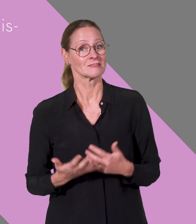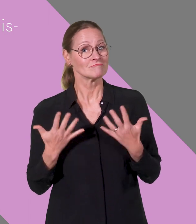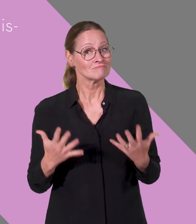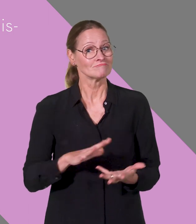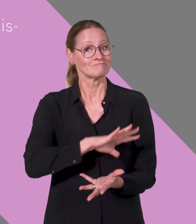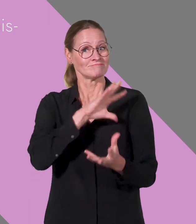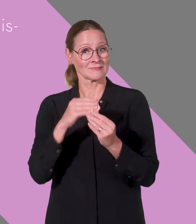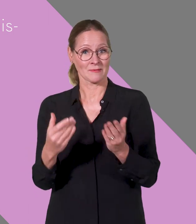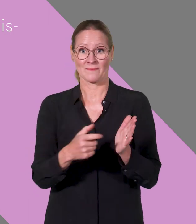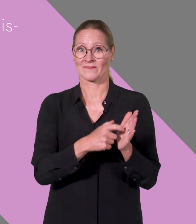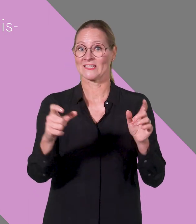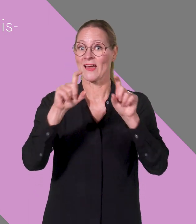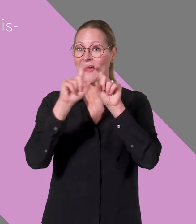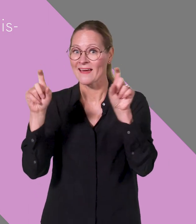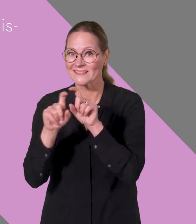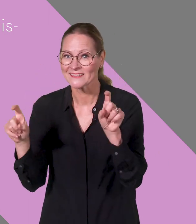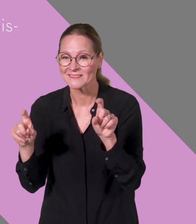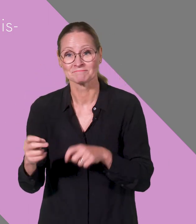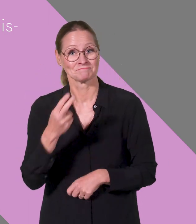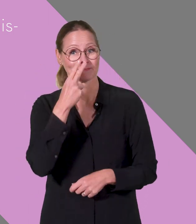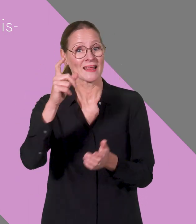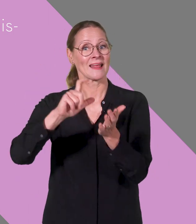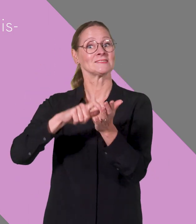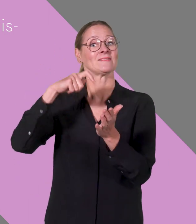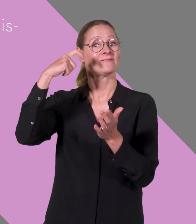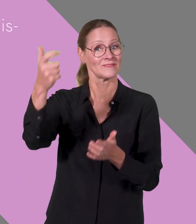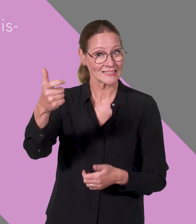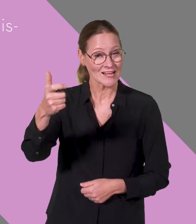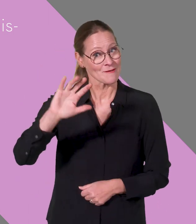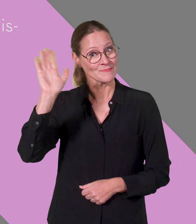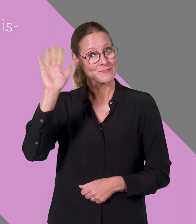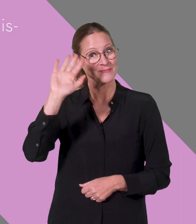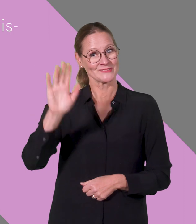Tässä olivat tämän viikon aiheet. Ensi viikkoon, moi moi!